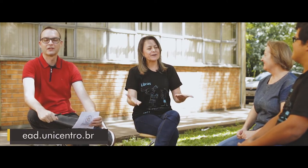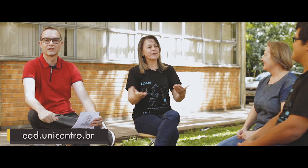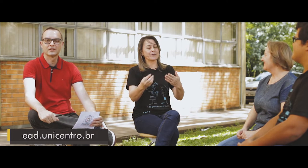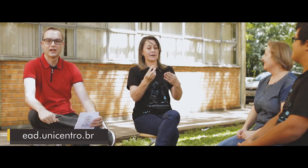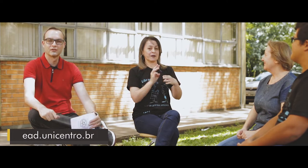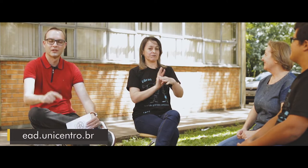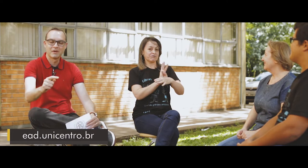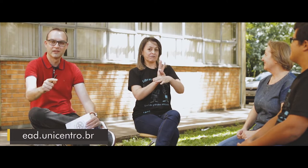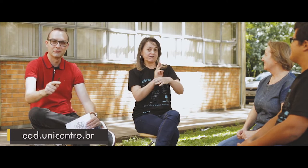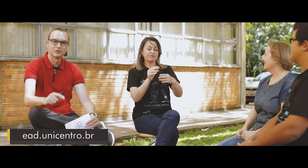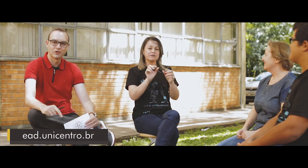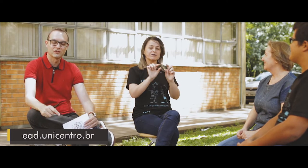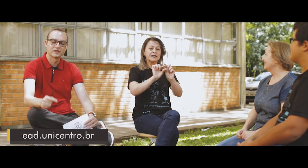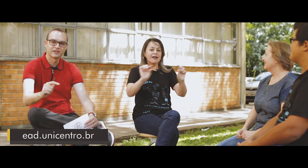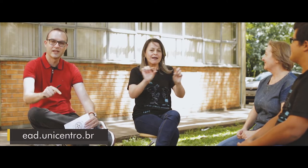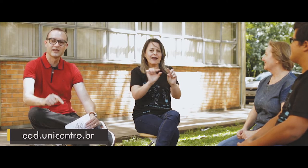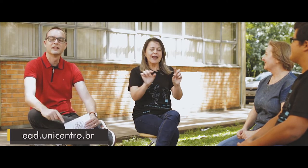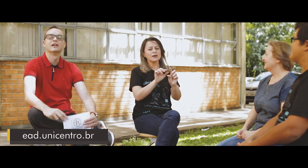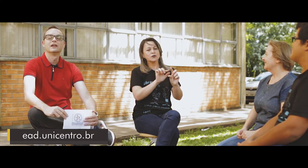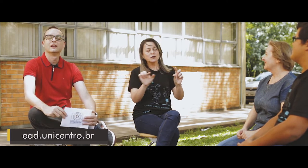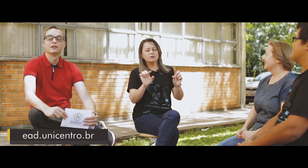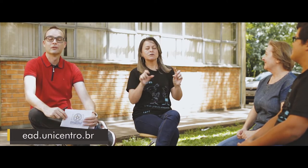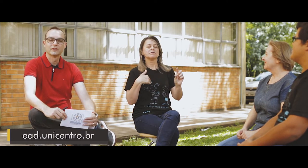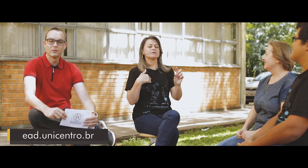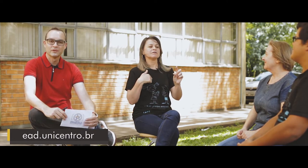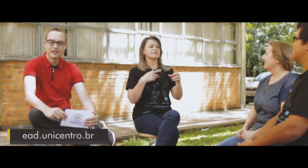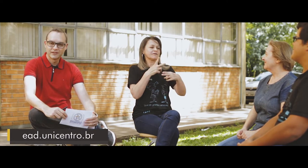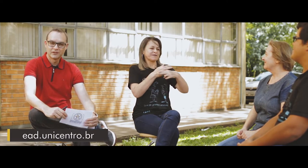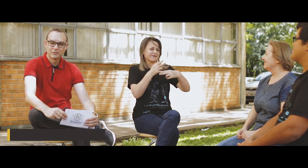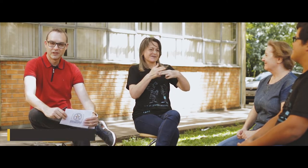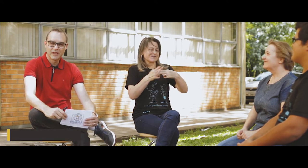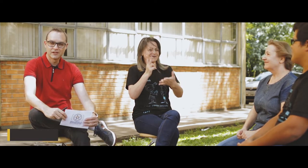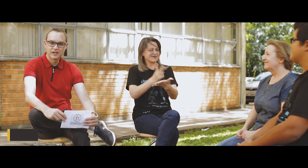na tela os demais episódios da série Inclusão e Acessibilidade: esta causa